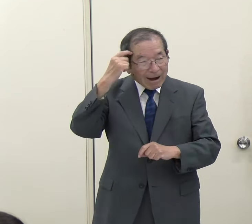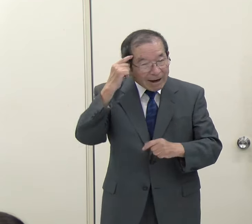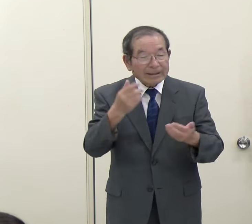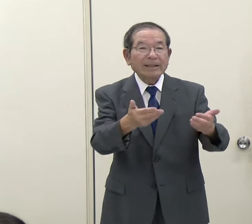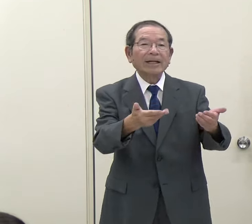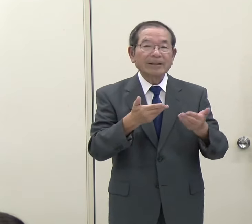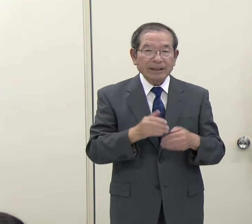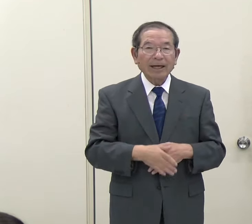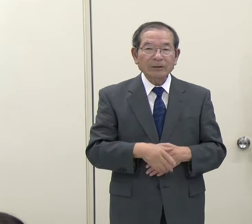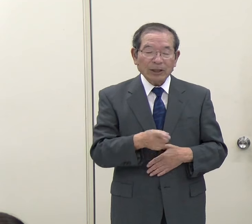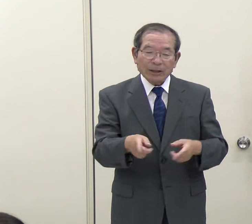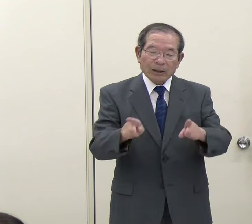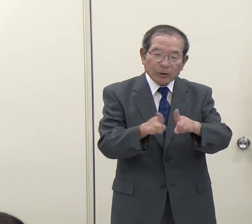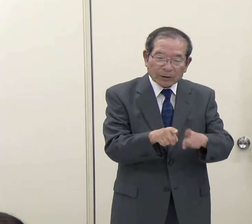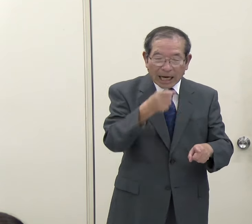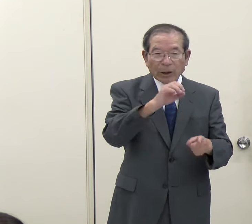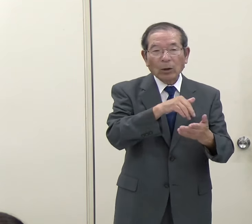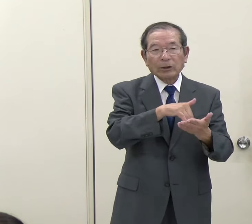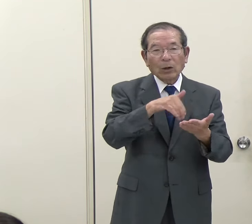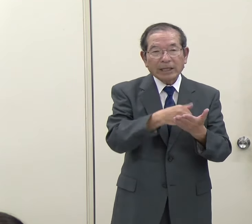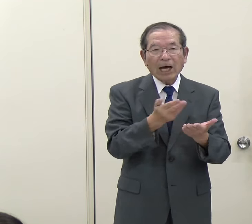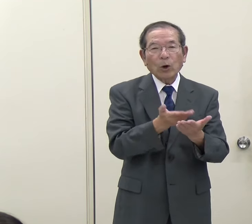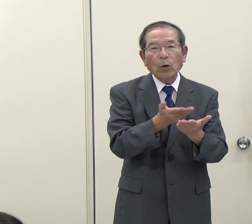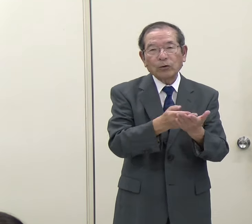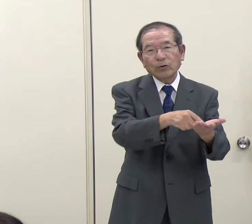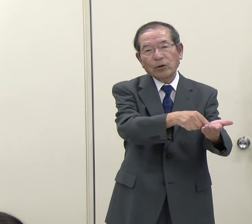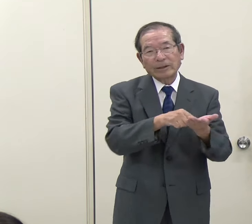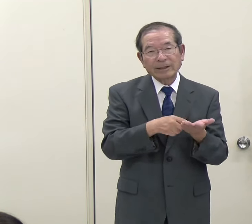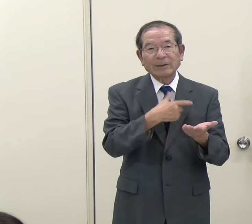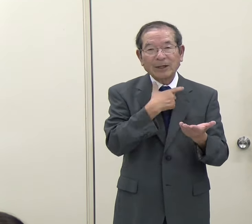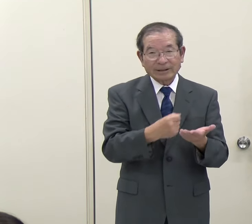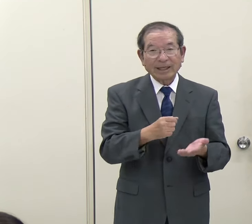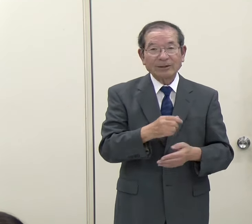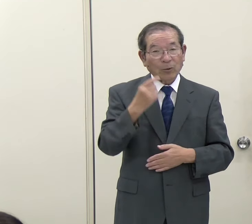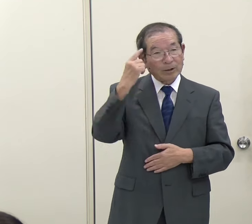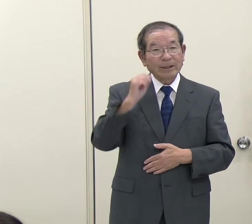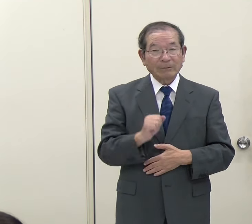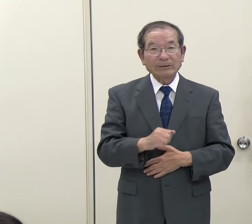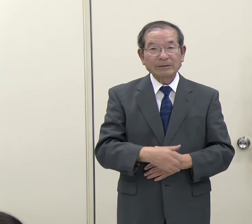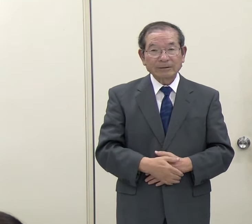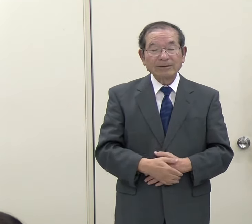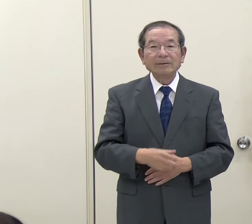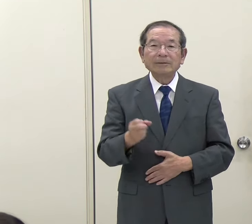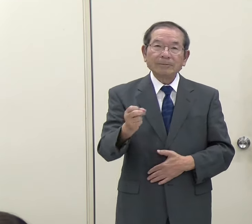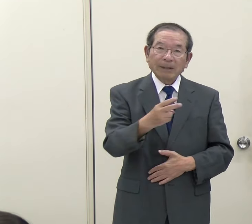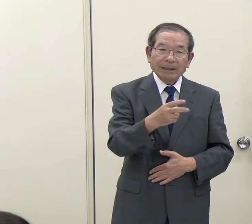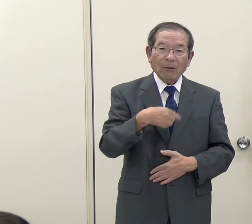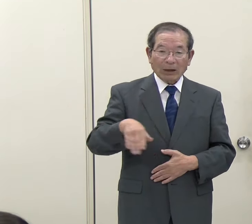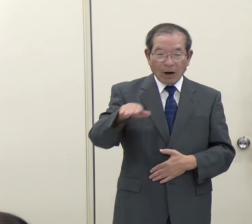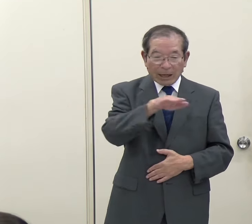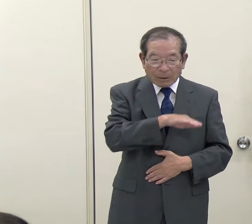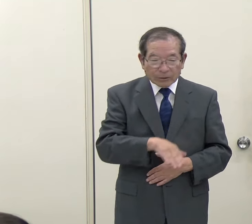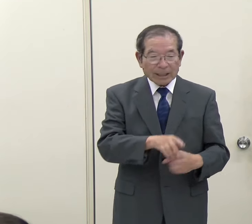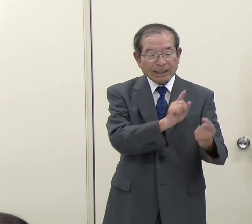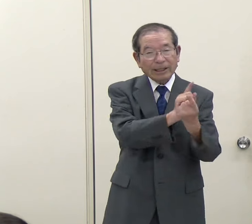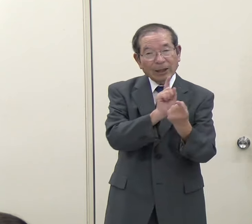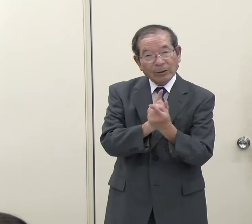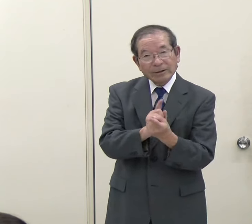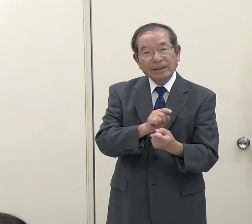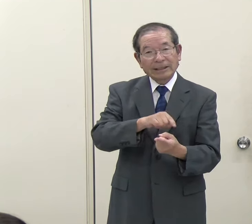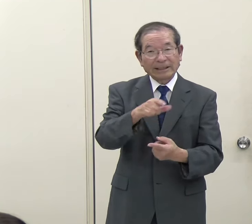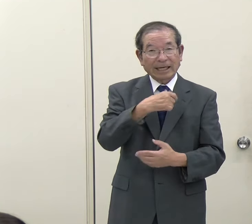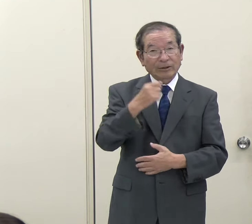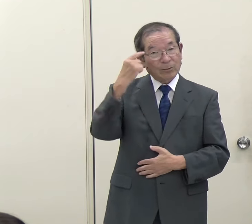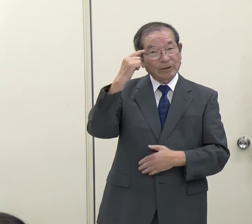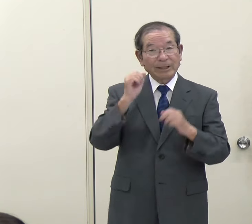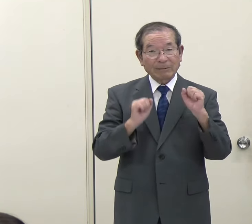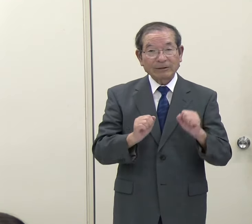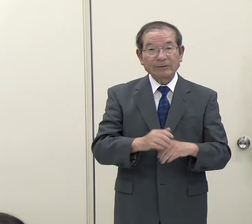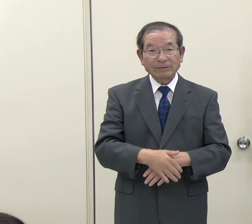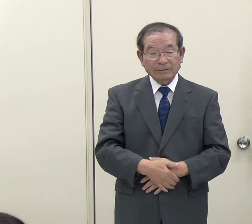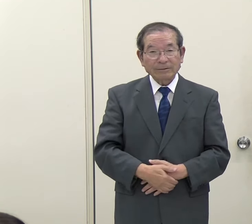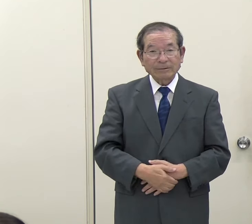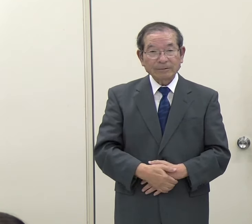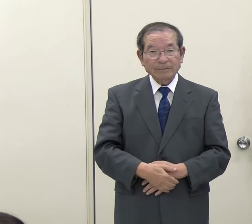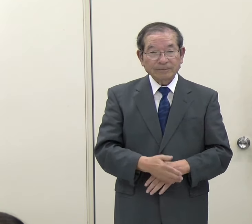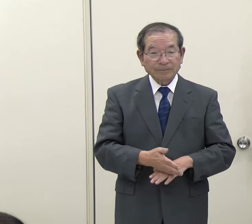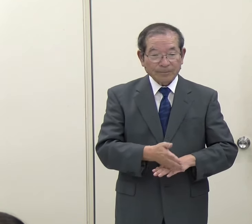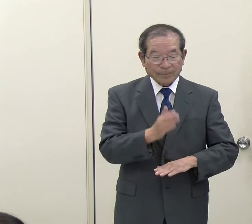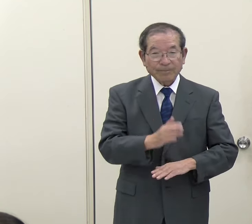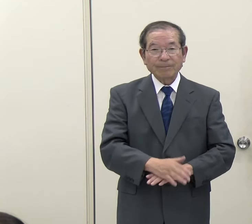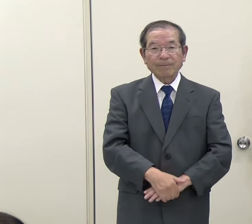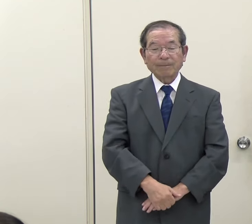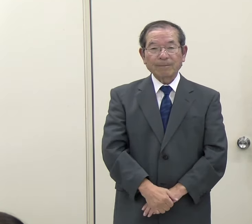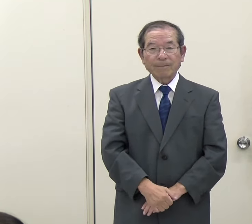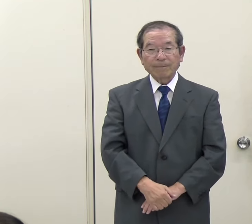それに沿った予算要求を上げていただくということが必要であると思っています。また、我々もそれに対応していきたいと思います。